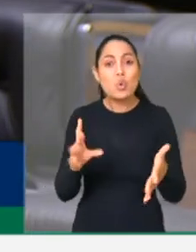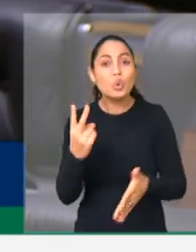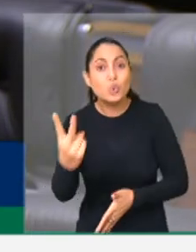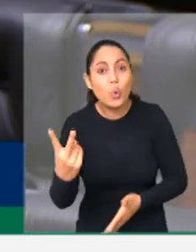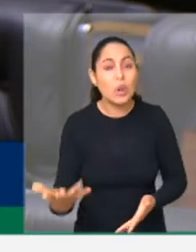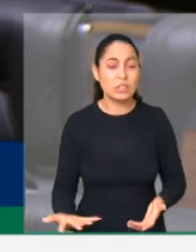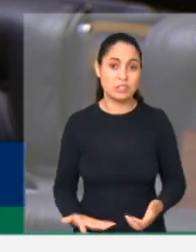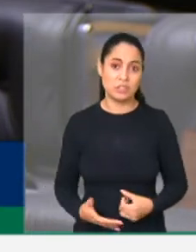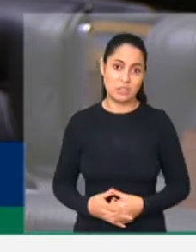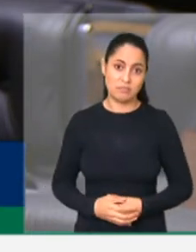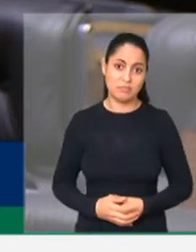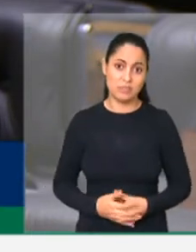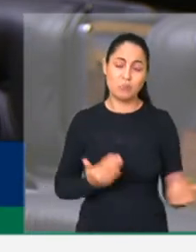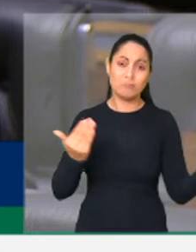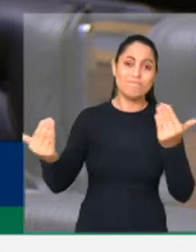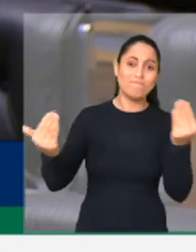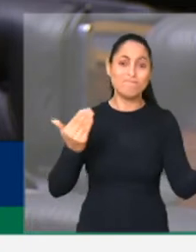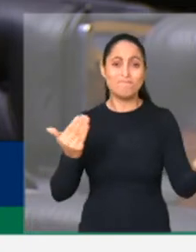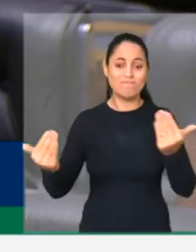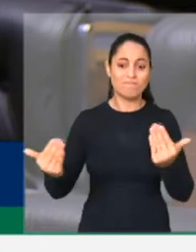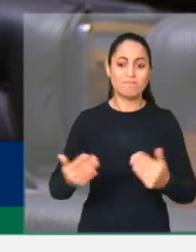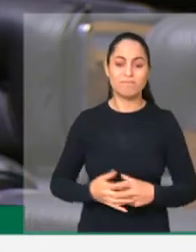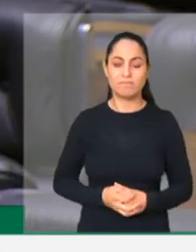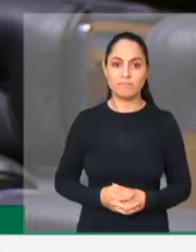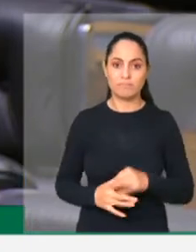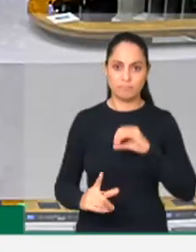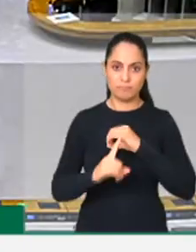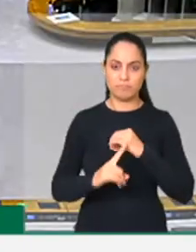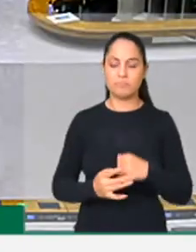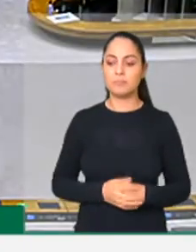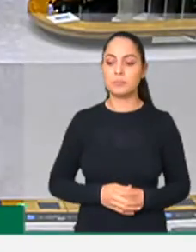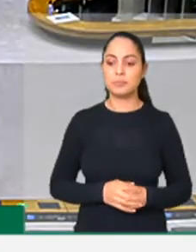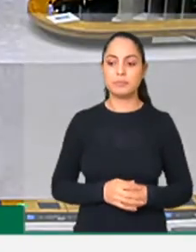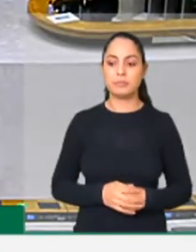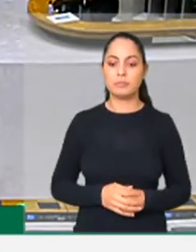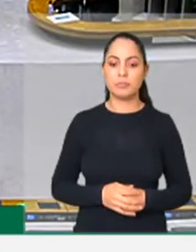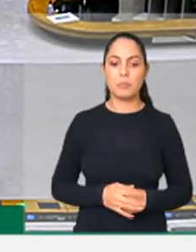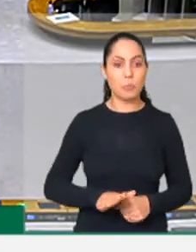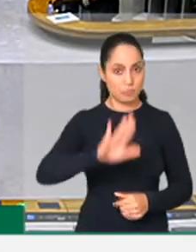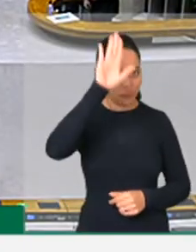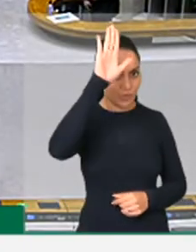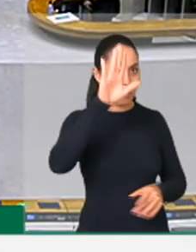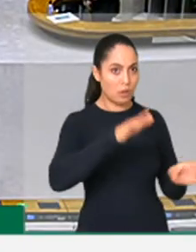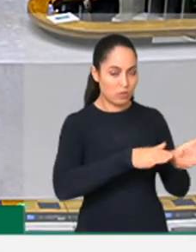CIDADANIA, VOTO NÃO. -- [PRESIDENTE]: DEPUTADO MARÇO AQUEÇO PELA LIDERANÇA DO PSD. [DEPUTADO]: SENHOR PRESIDENTE, HOJE NÓS ESTAREMOS VOTANDO AQUI A MEDIDA PROVISÓRIA 1016, MUITO